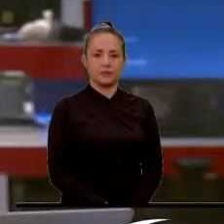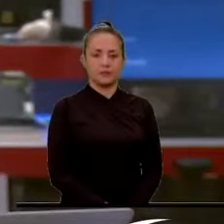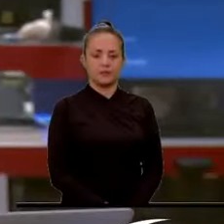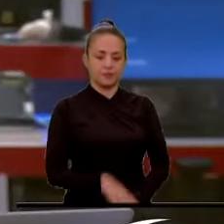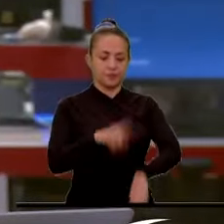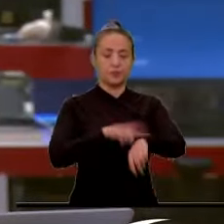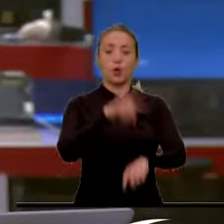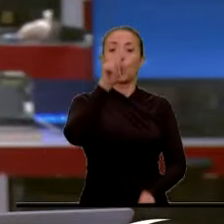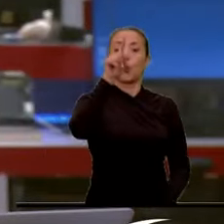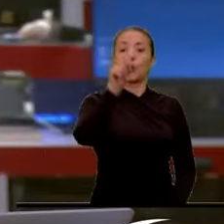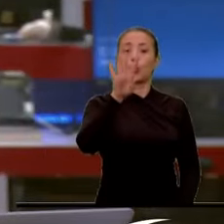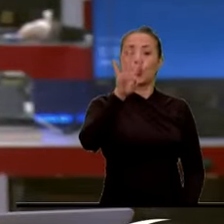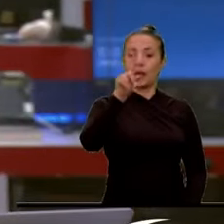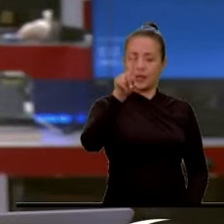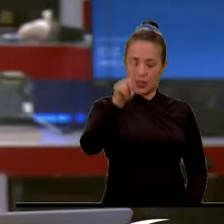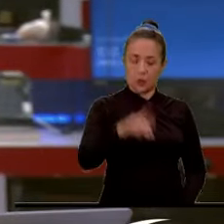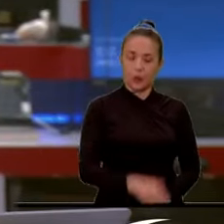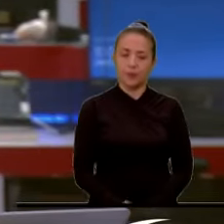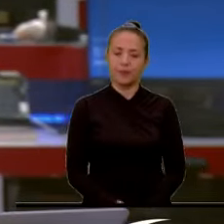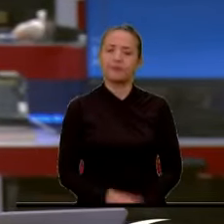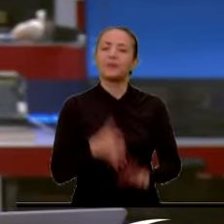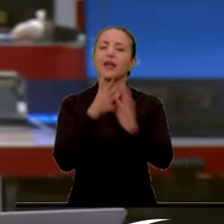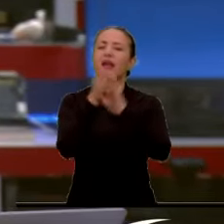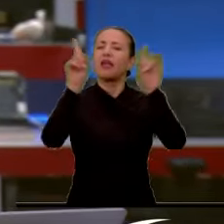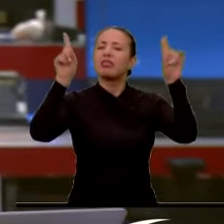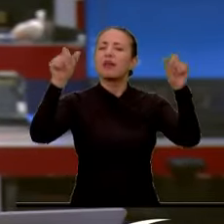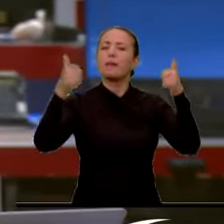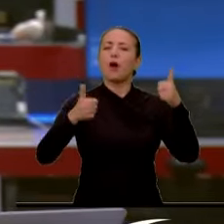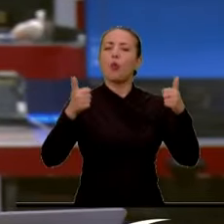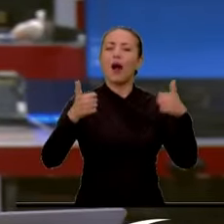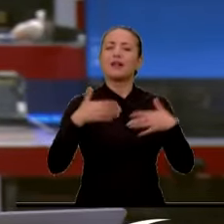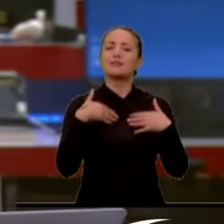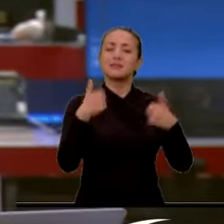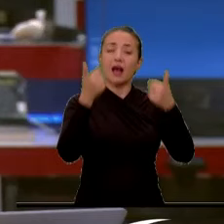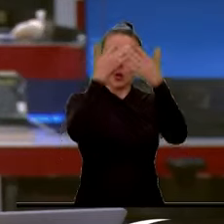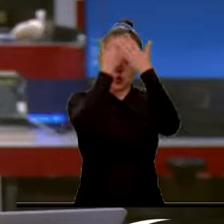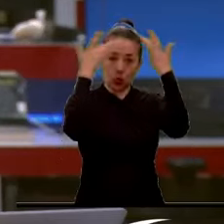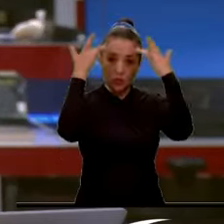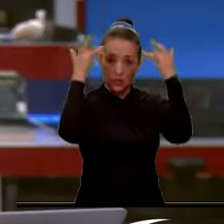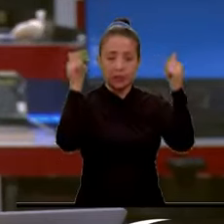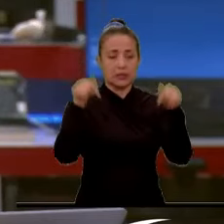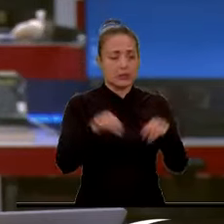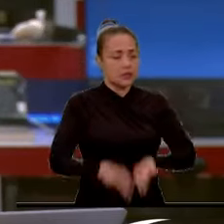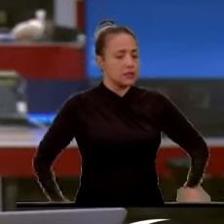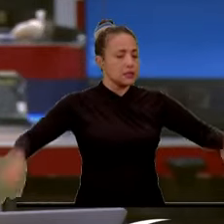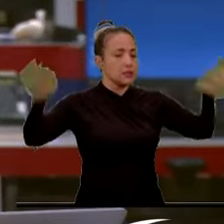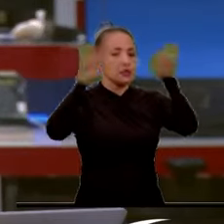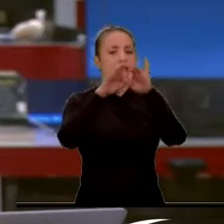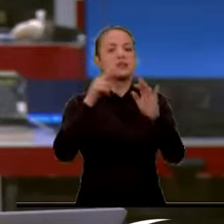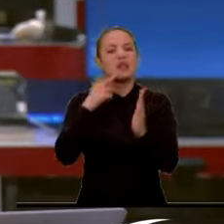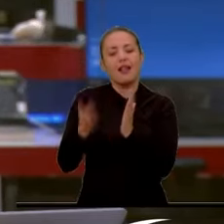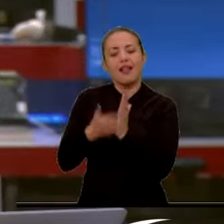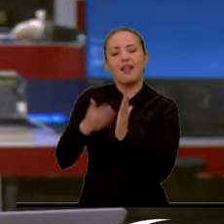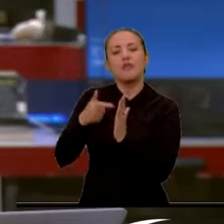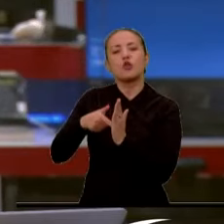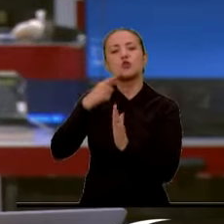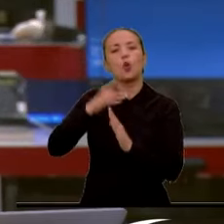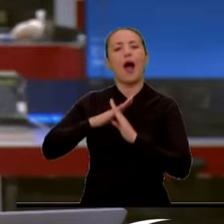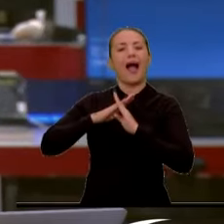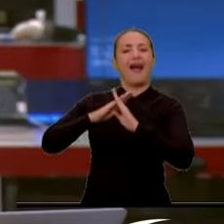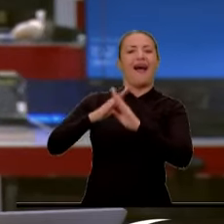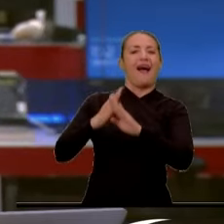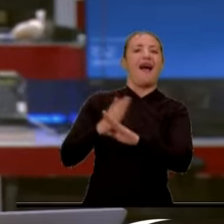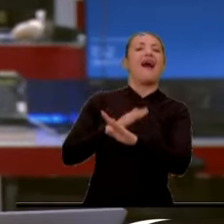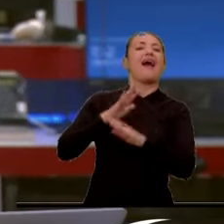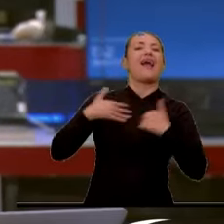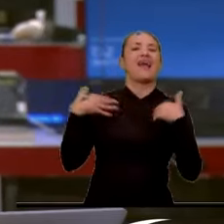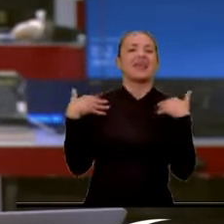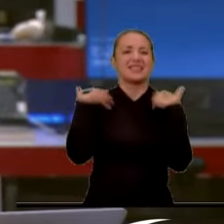bosques del departamento.